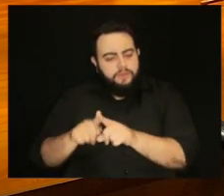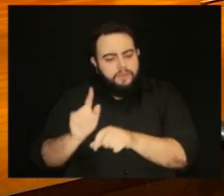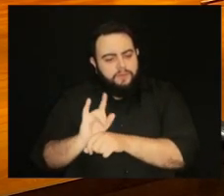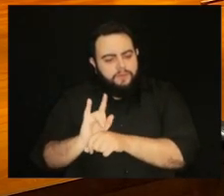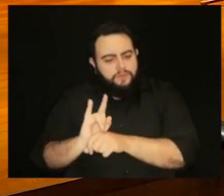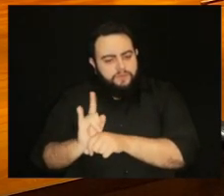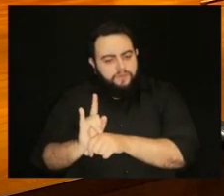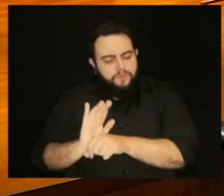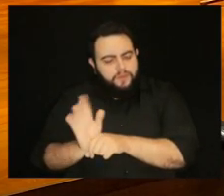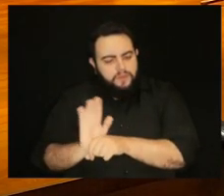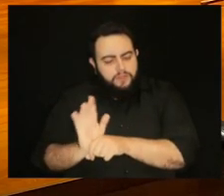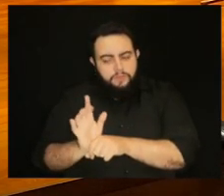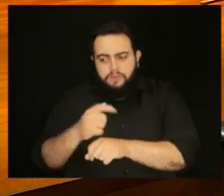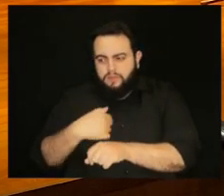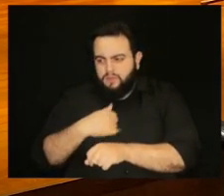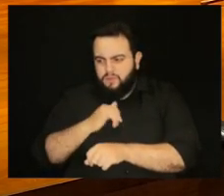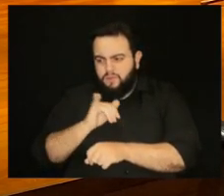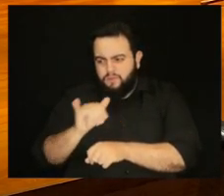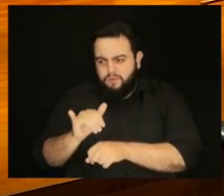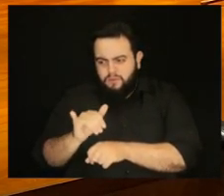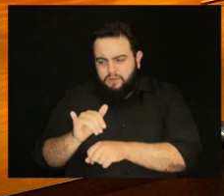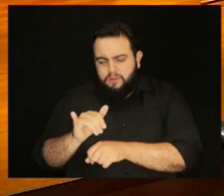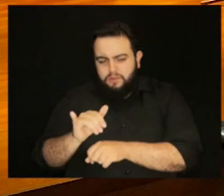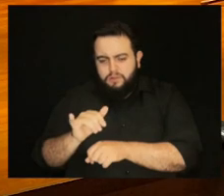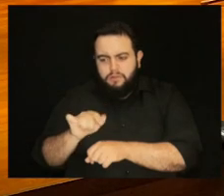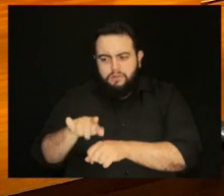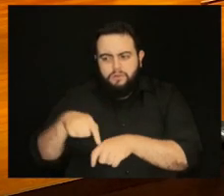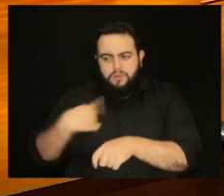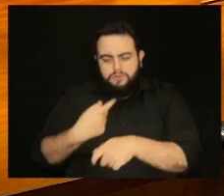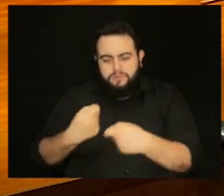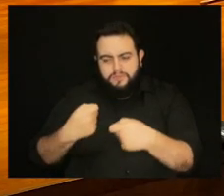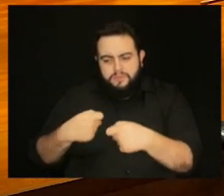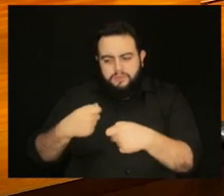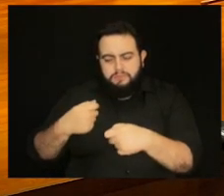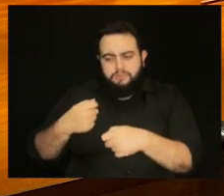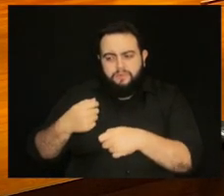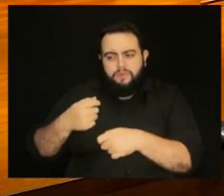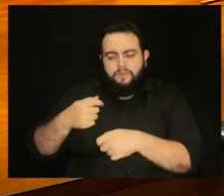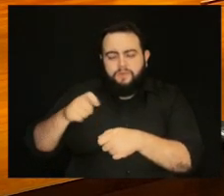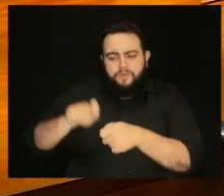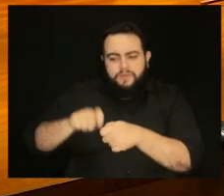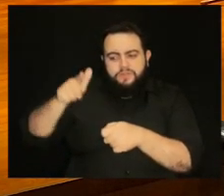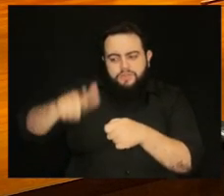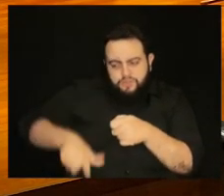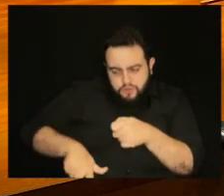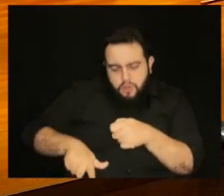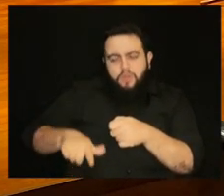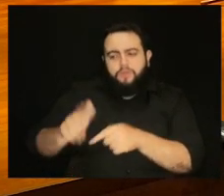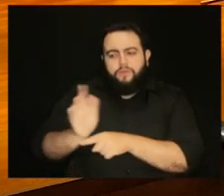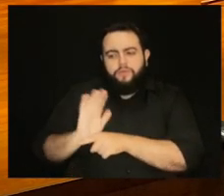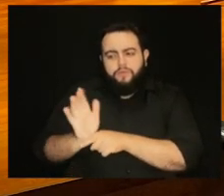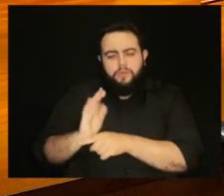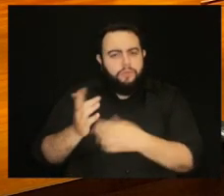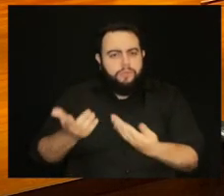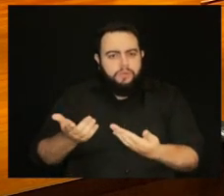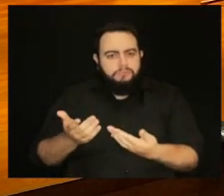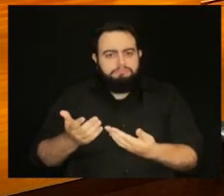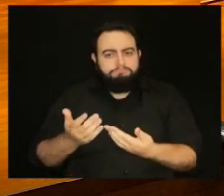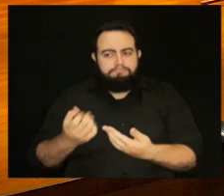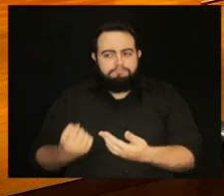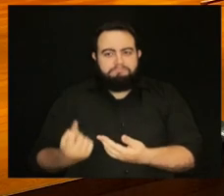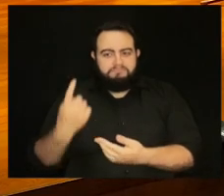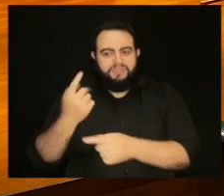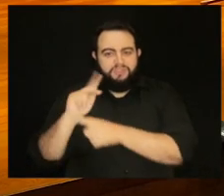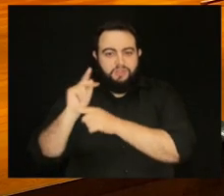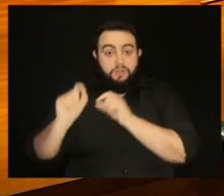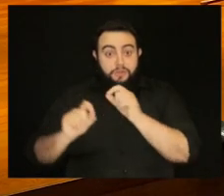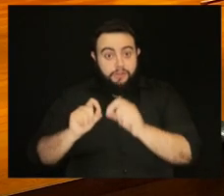temos que refazer esse filme". E a história é a seguinte, é bizarra a história, esse